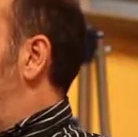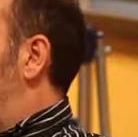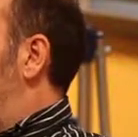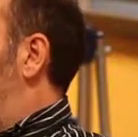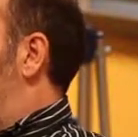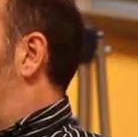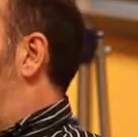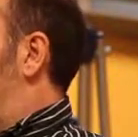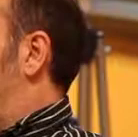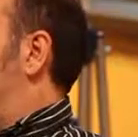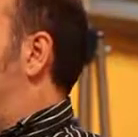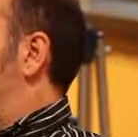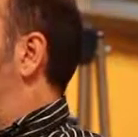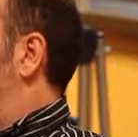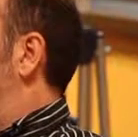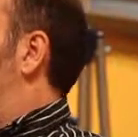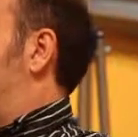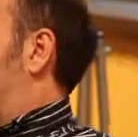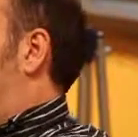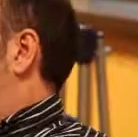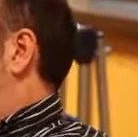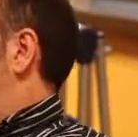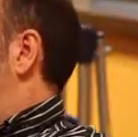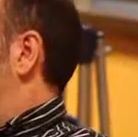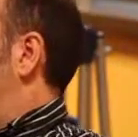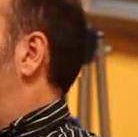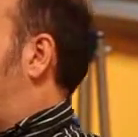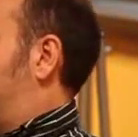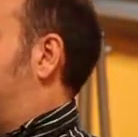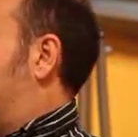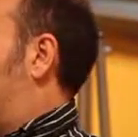podemos olvidar que son ellos los que toman la decisión de rescatar banca privada, o rescatar